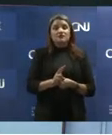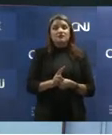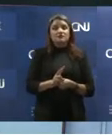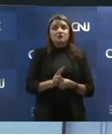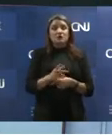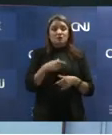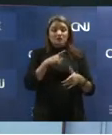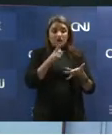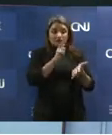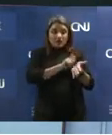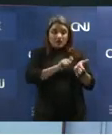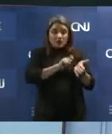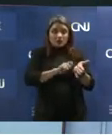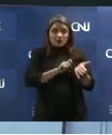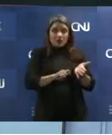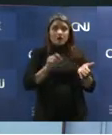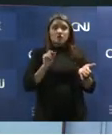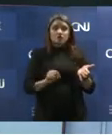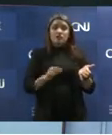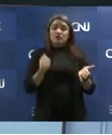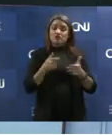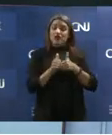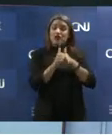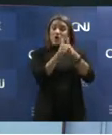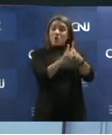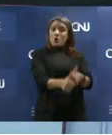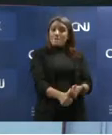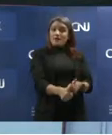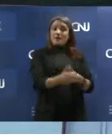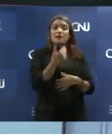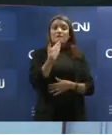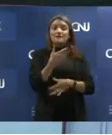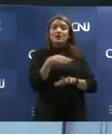fazemos um acompanhamento, pedimos um plano de trabalho e que a Corregedoria,